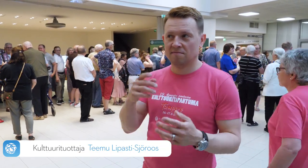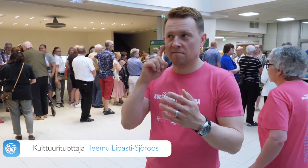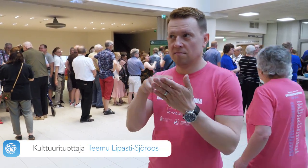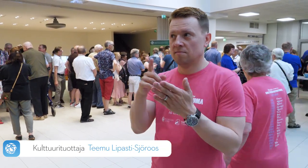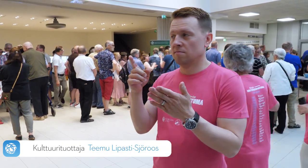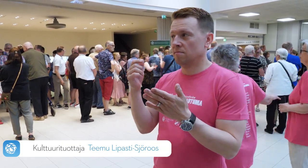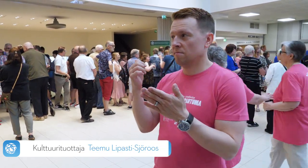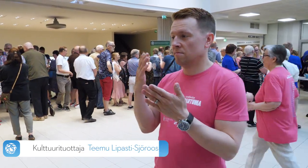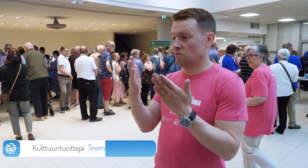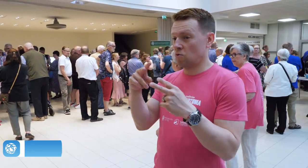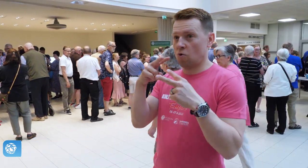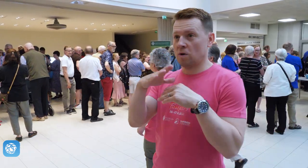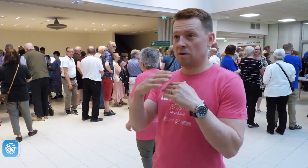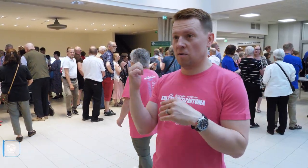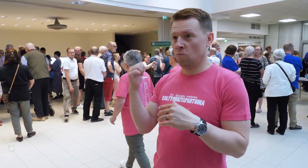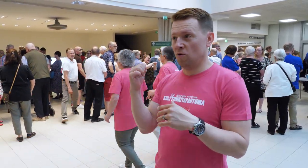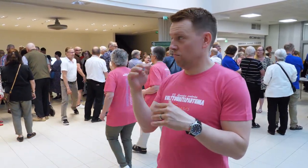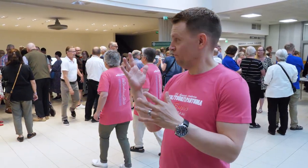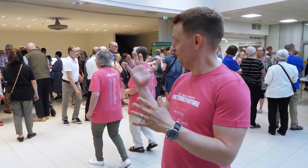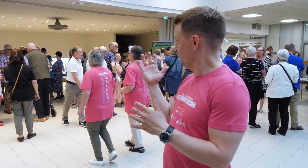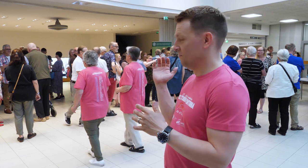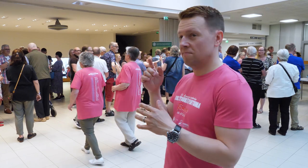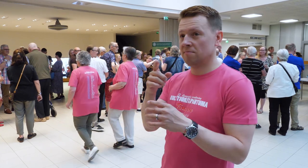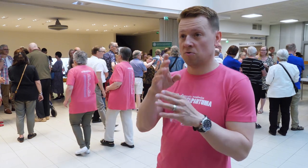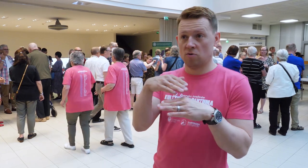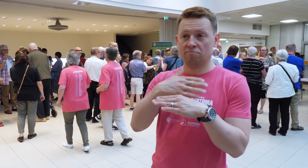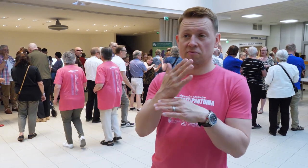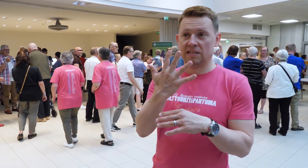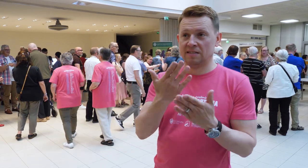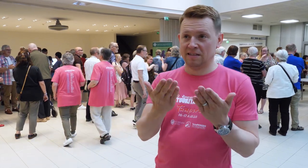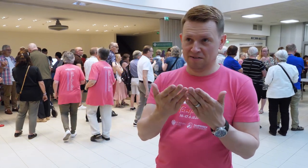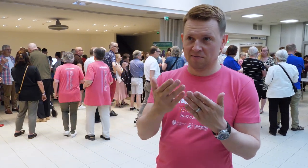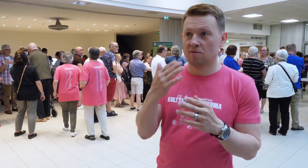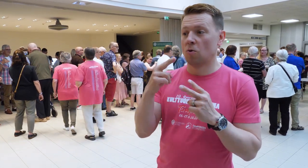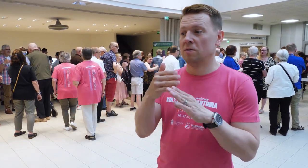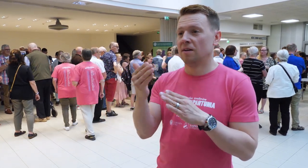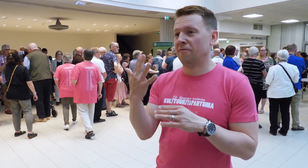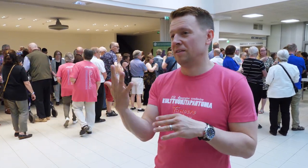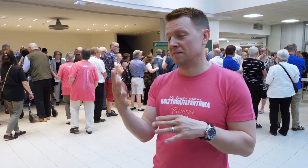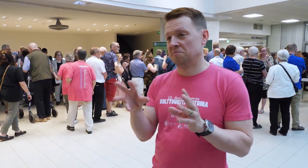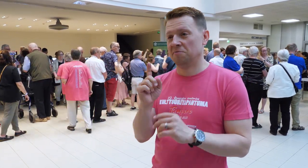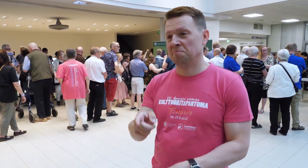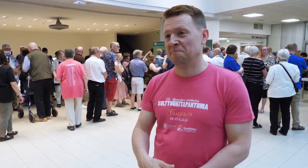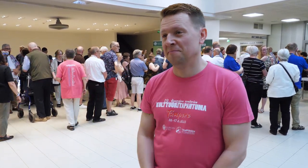joista viisi esitettiin ennen lounastaukoa ja viisi sitten lounaan jälkeen.